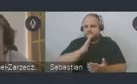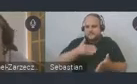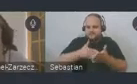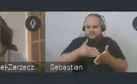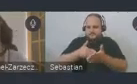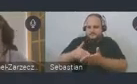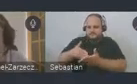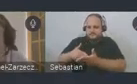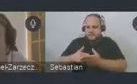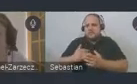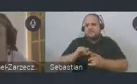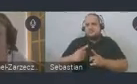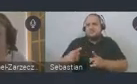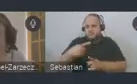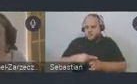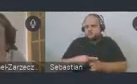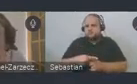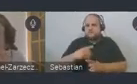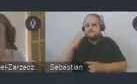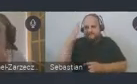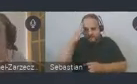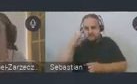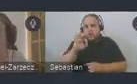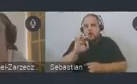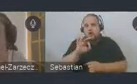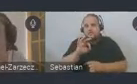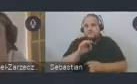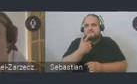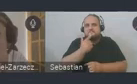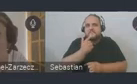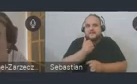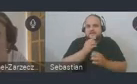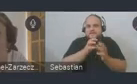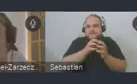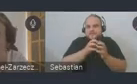plus też bardzo często wiedzą o pewnym ułamku możliwości,